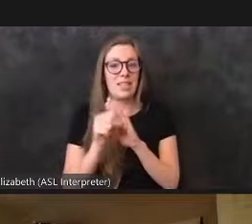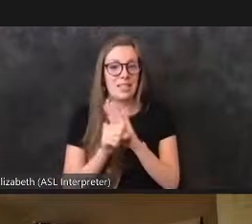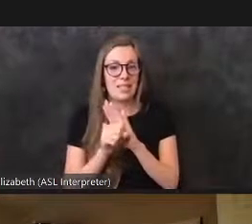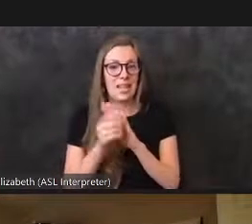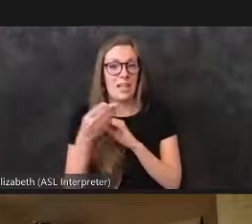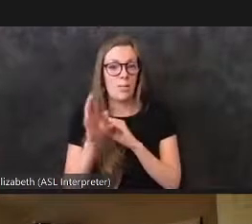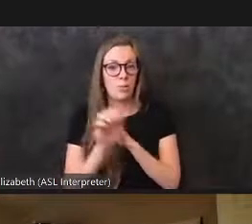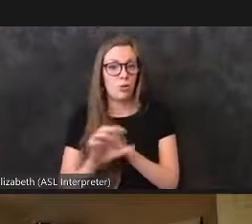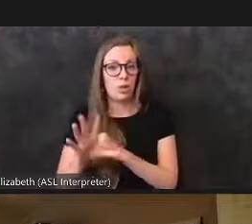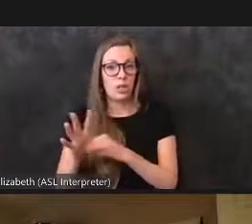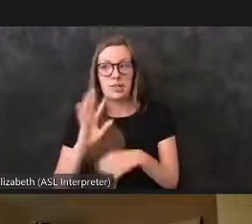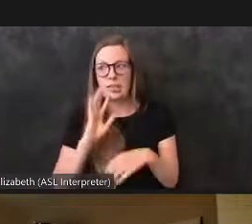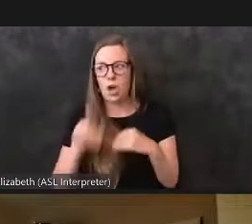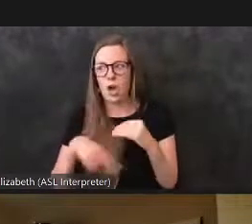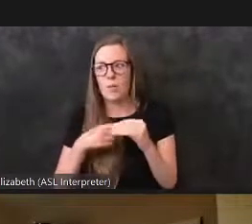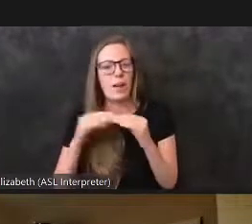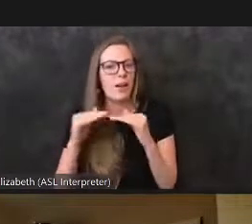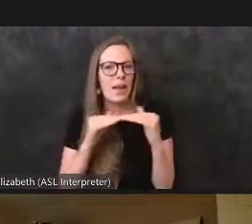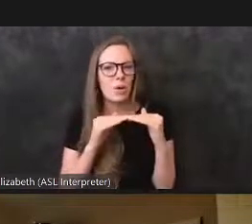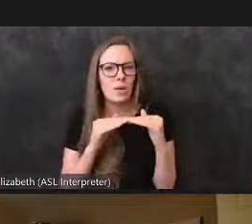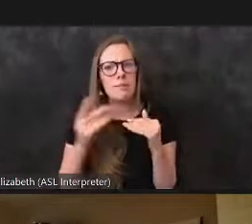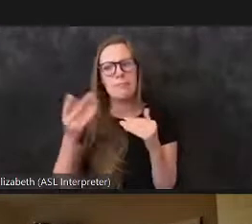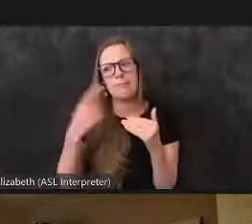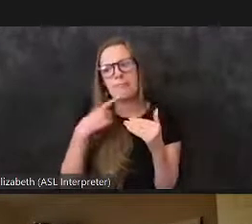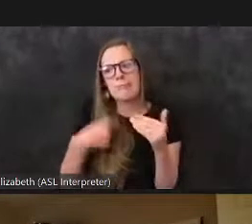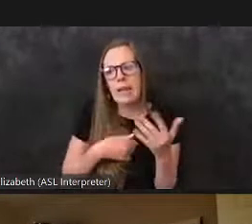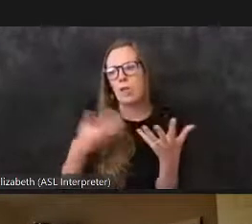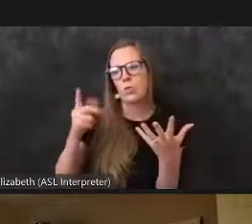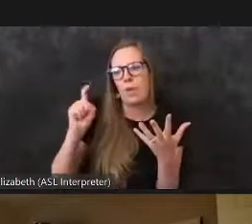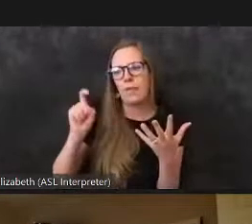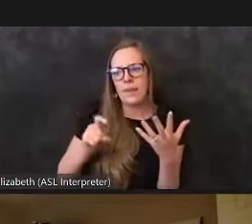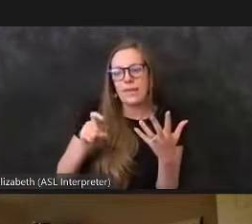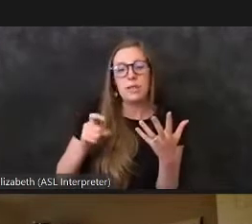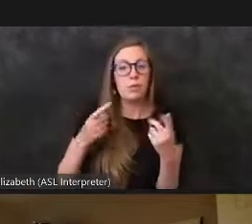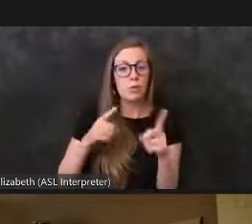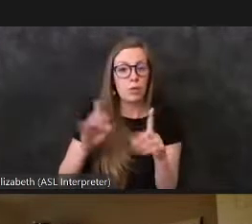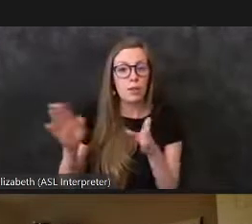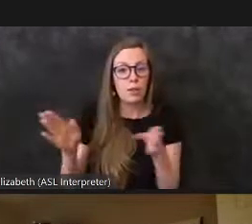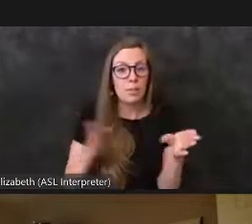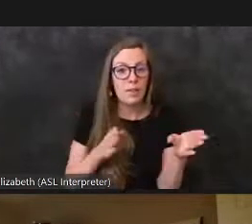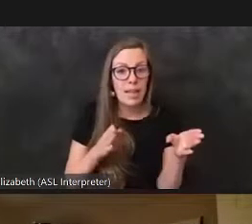equidad y que les sea posible decirnos a nosotros qué es lo que ellos necesitan en esta distribución del plan de distribución.